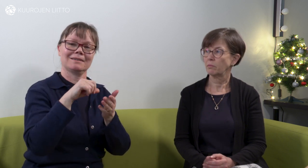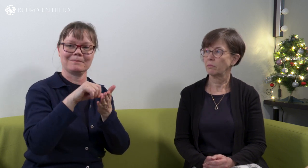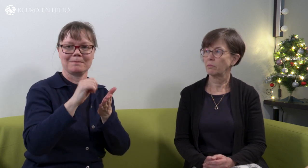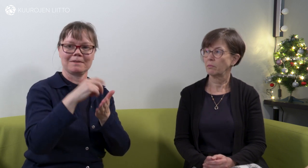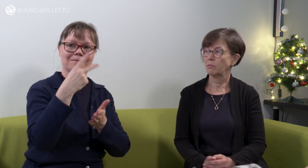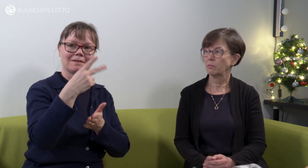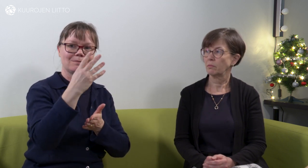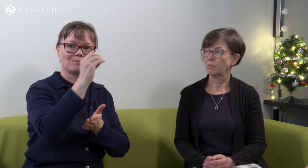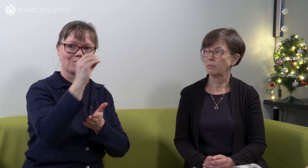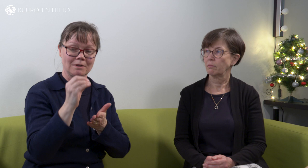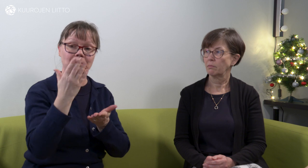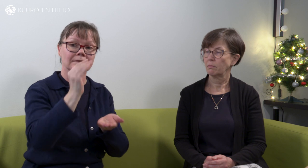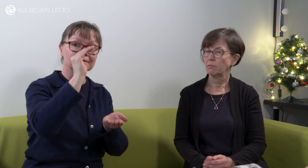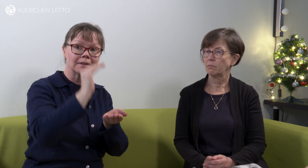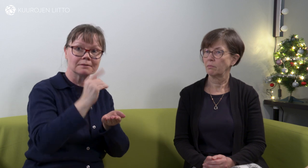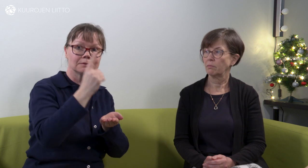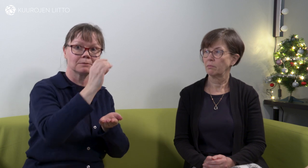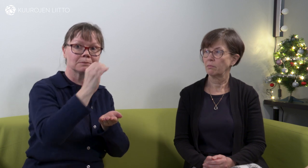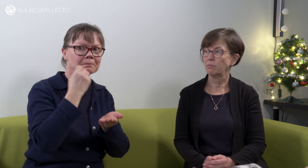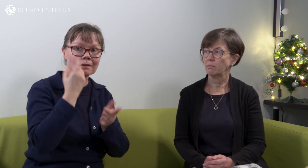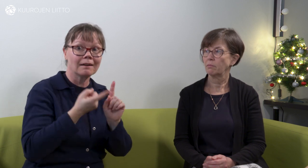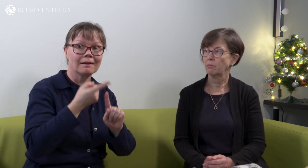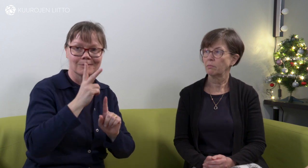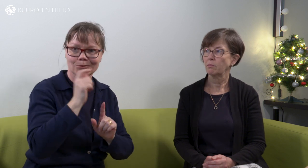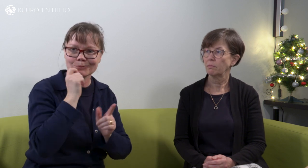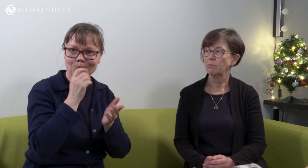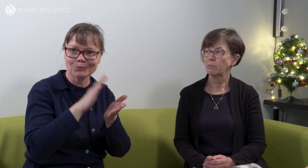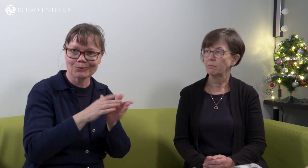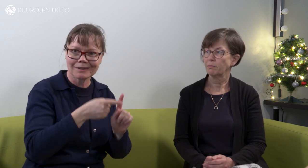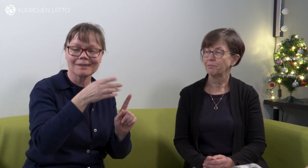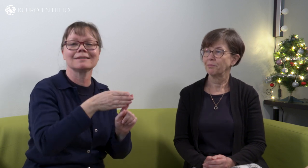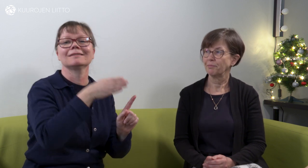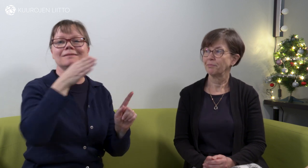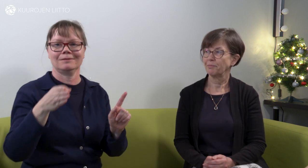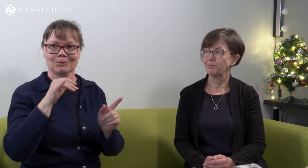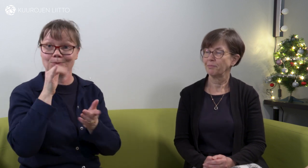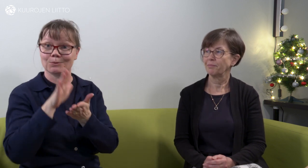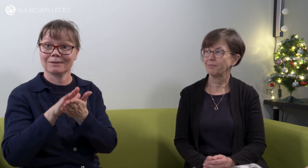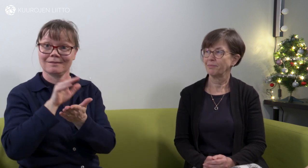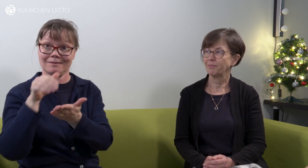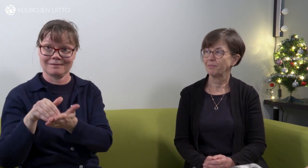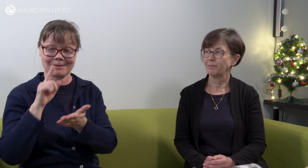24 prosentista 10 prosenttiin joulukuun alusta huhtikuuhun saakka.